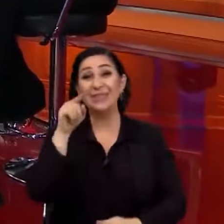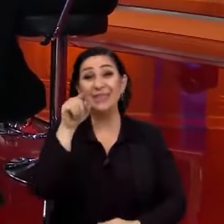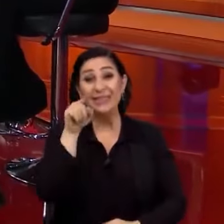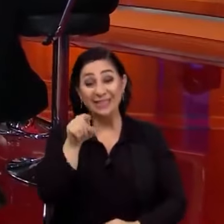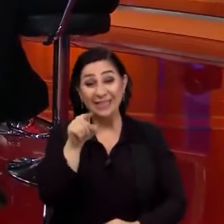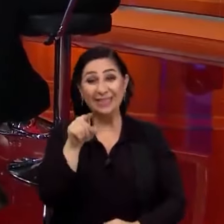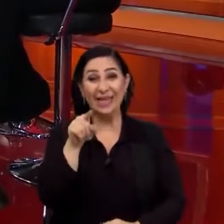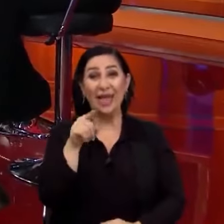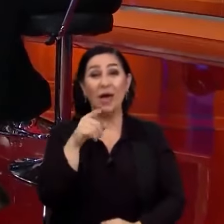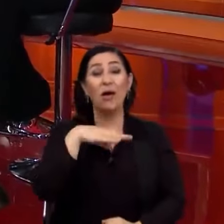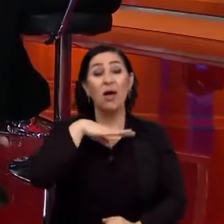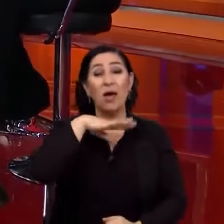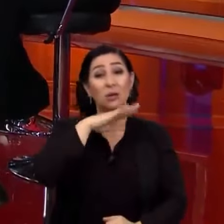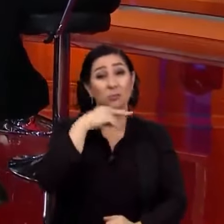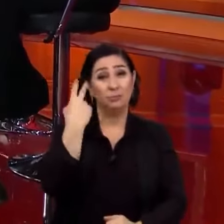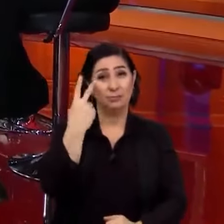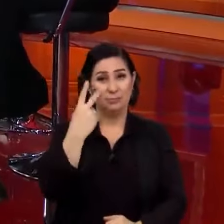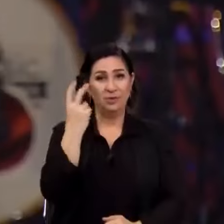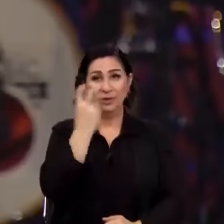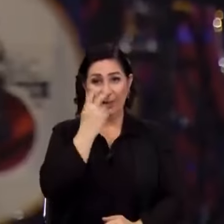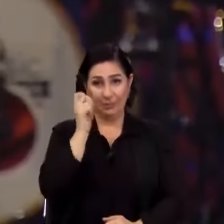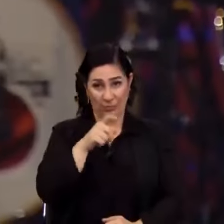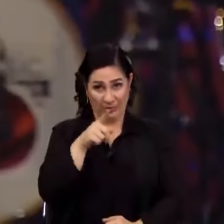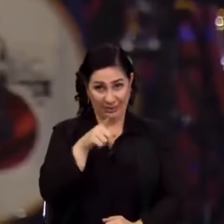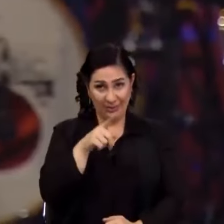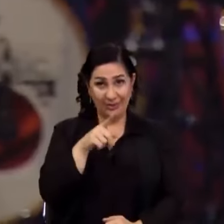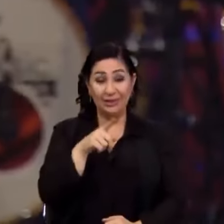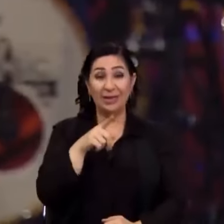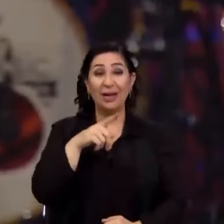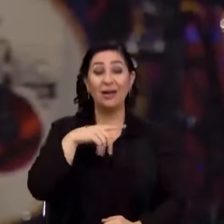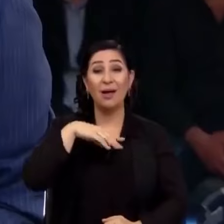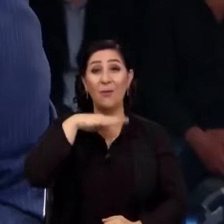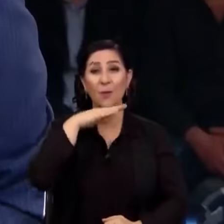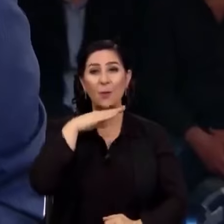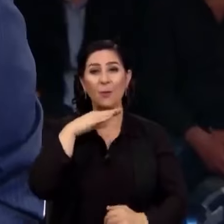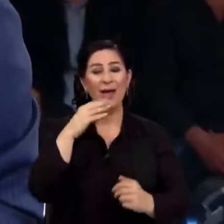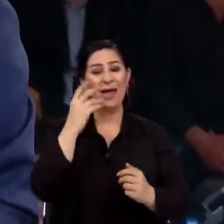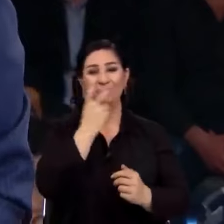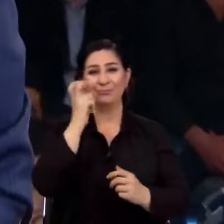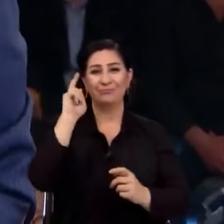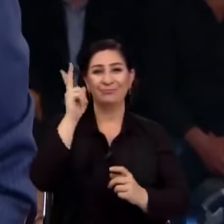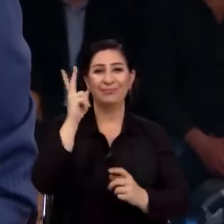Yabancı dilde bir şarkı söylemiştiniz yabancı dil hafif müzik söylemiştiniz E